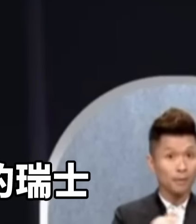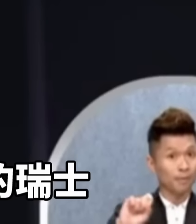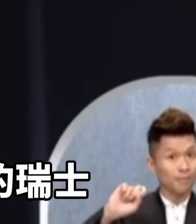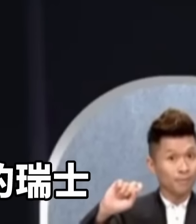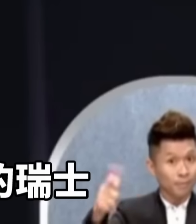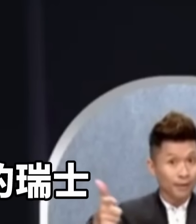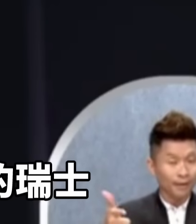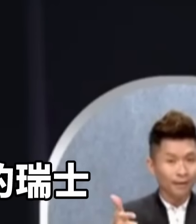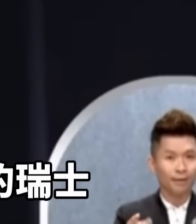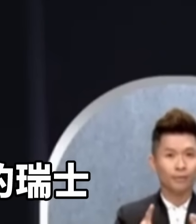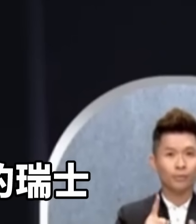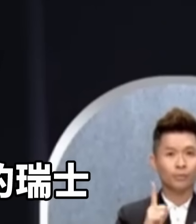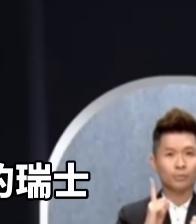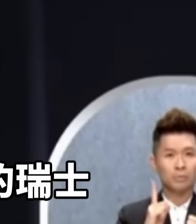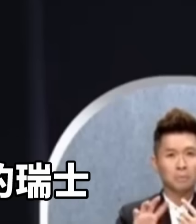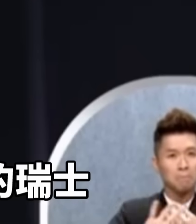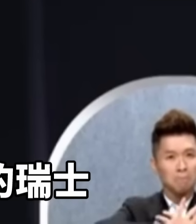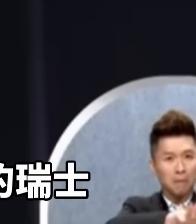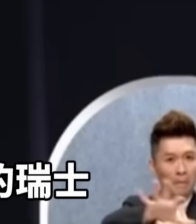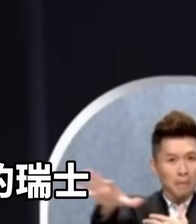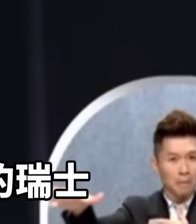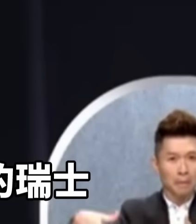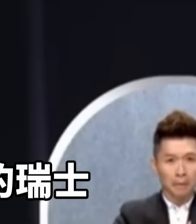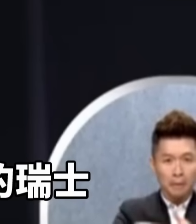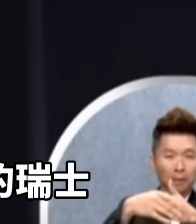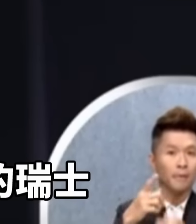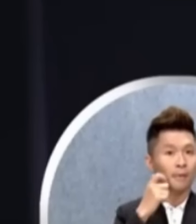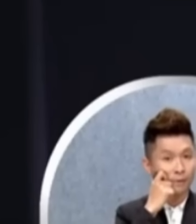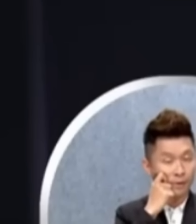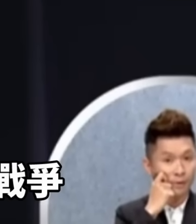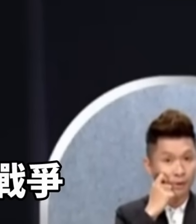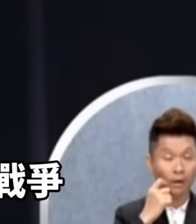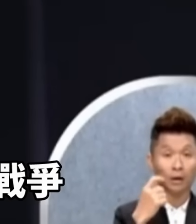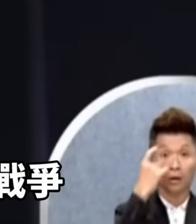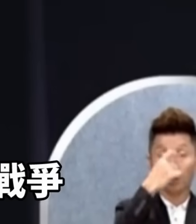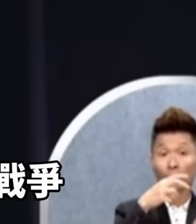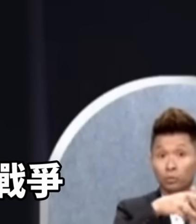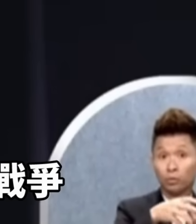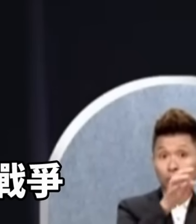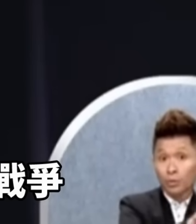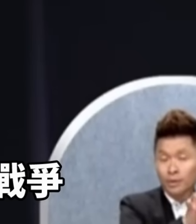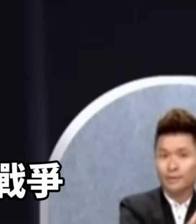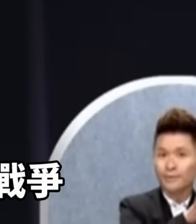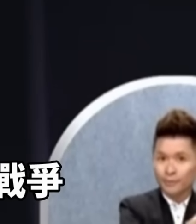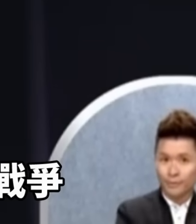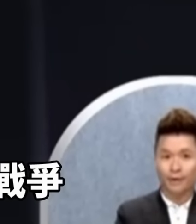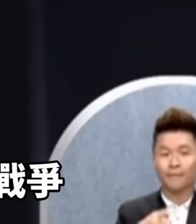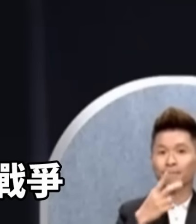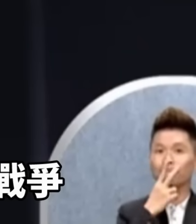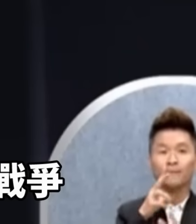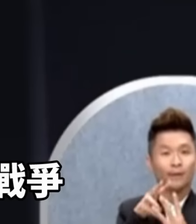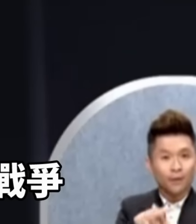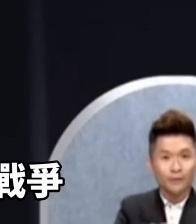對外我們非常脆弱 我們要學習歐洲的瑞士 我們要學習亞洲的泰國500年沒有戰爭